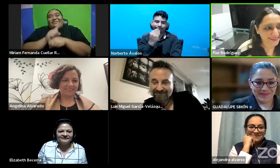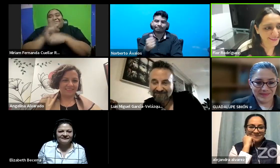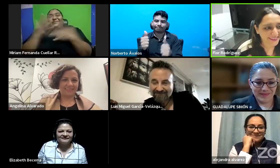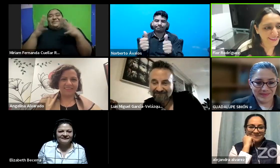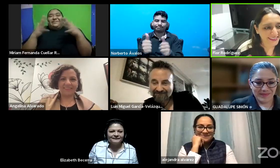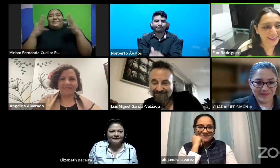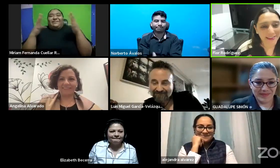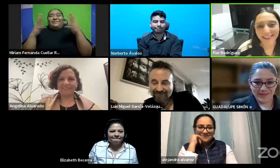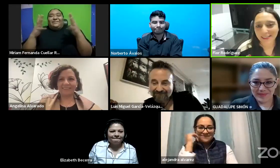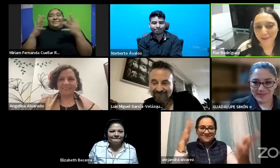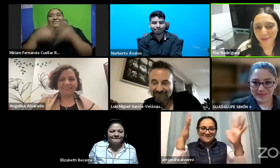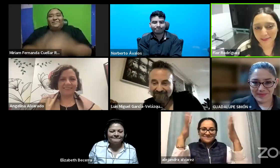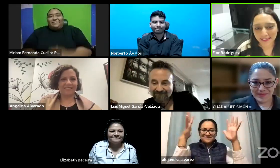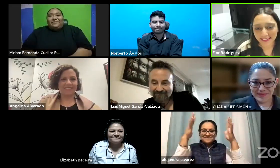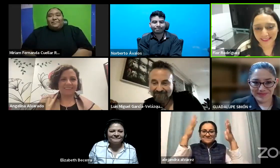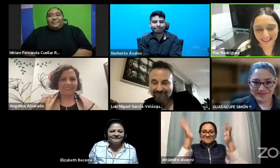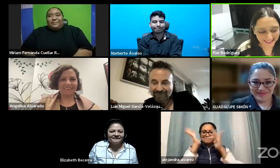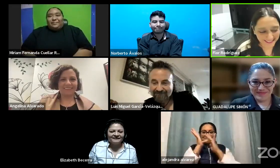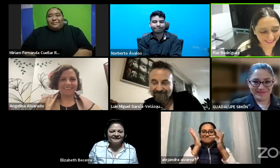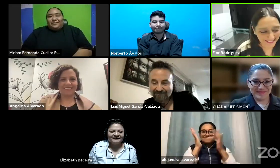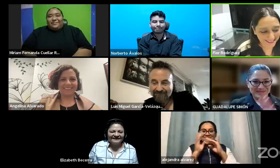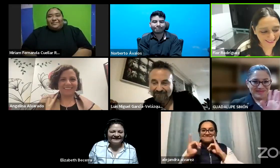Que pasen bonita tarde.